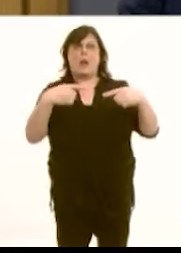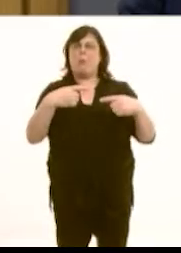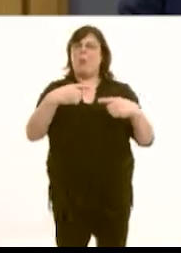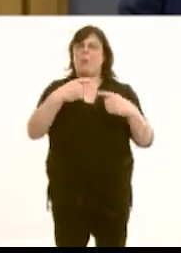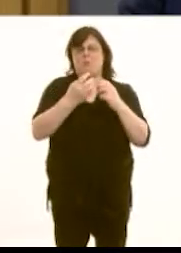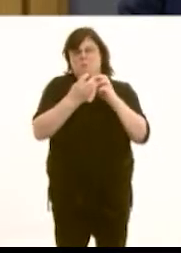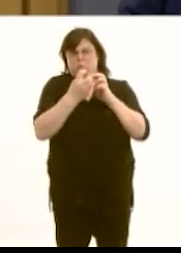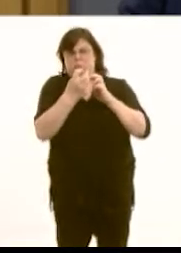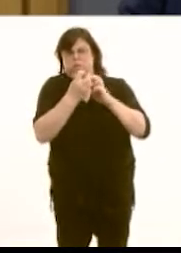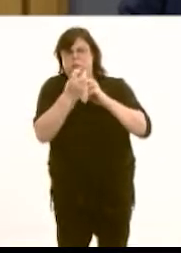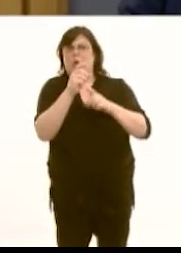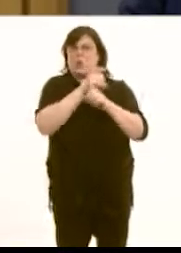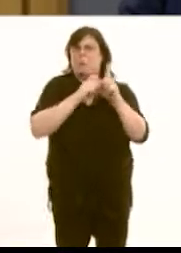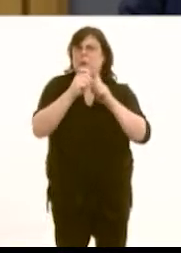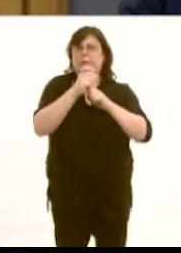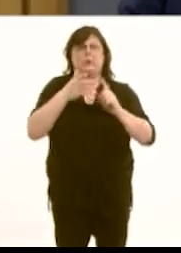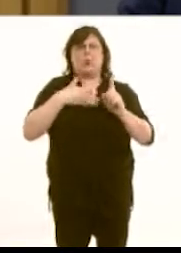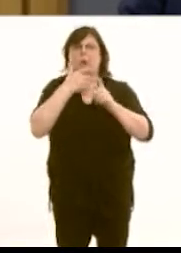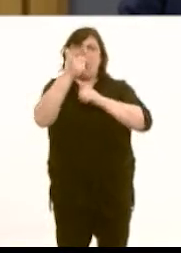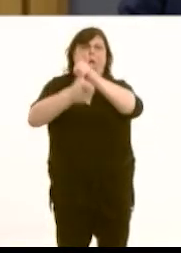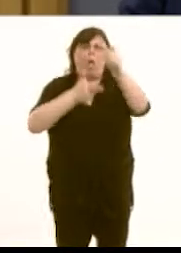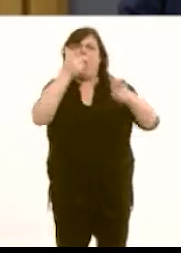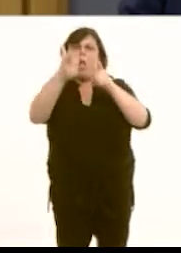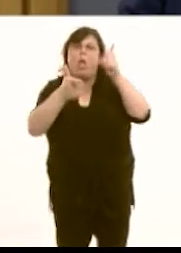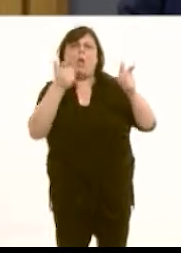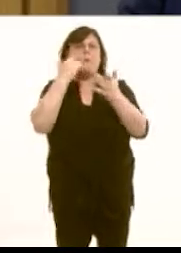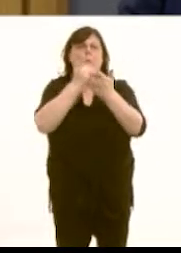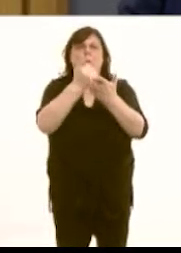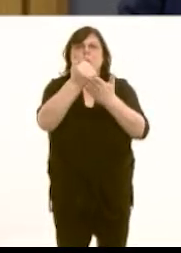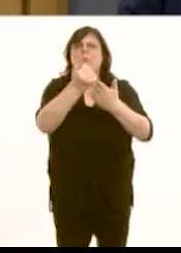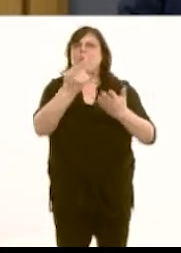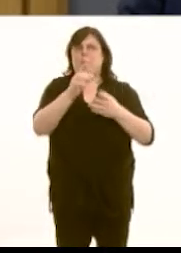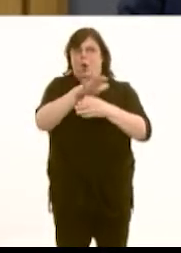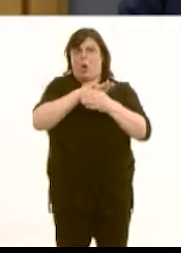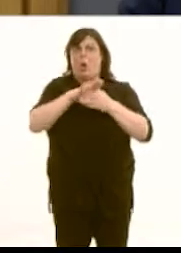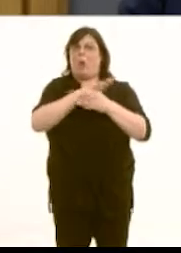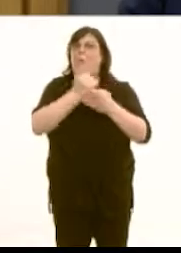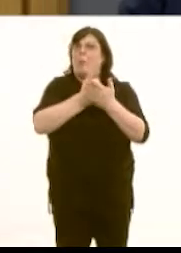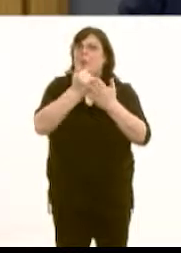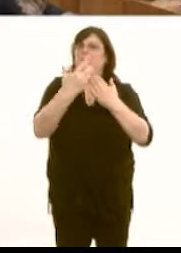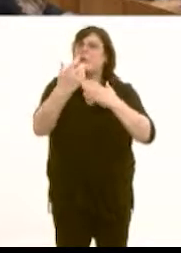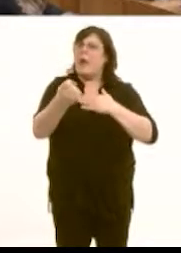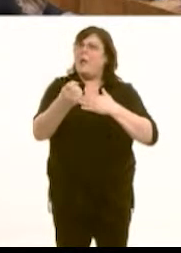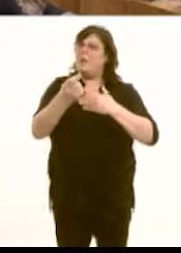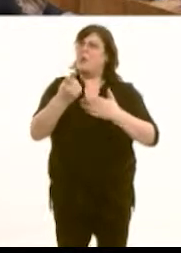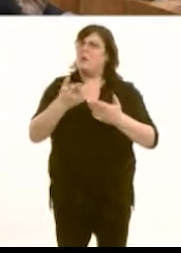Carwyn Jones: Ydw, ac rwyín credu y byddwn i yn yr un lle ‚ír Aelod ynglyn ‚ swyddfa